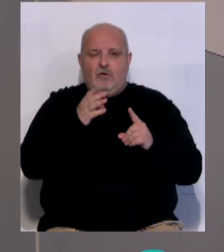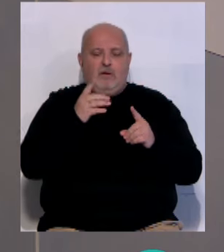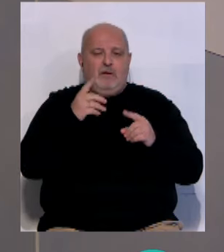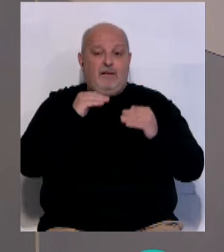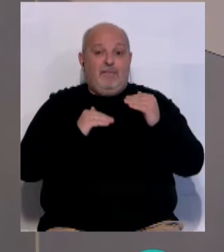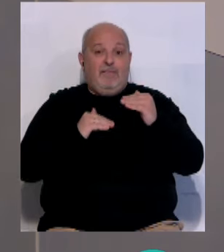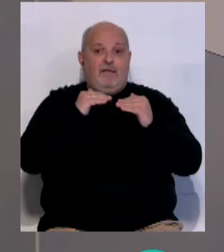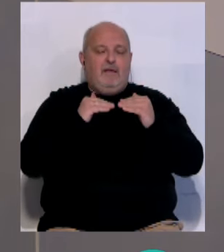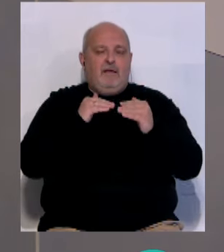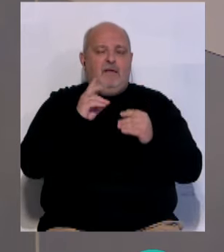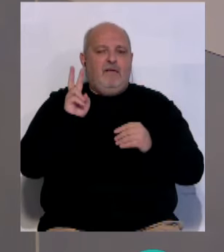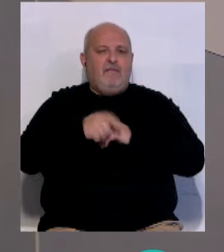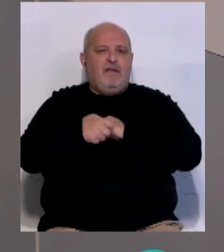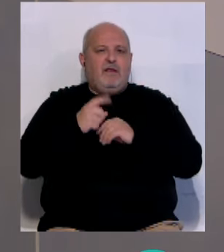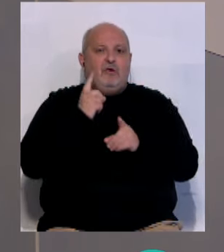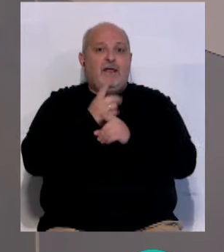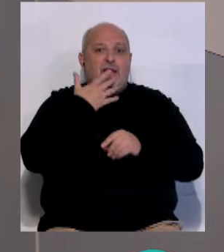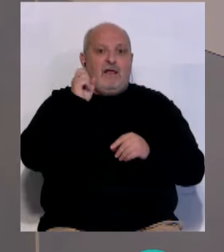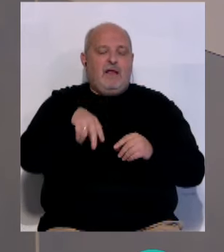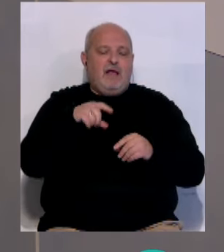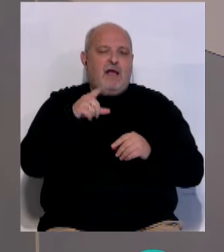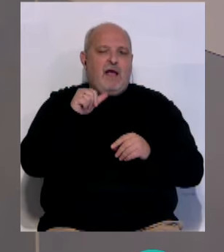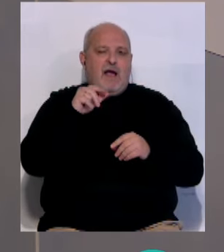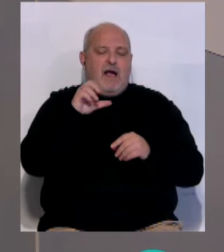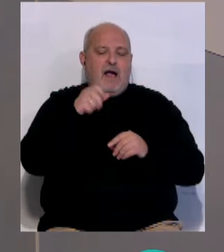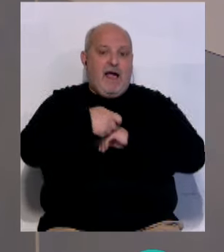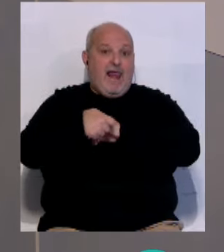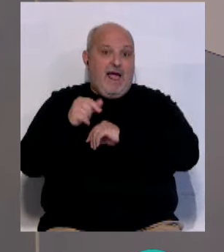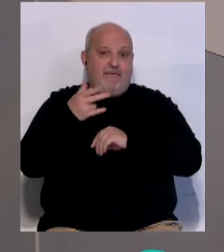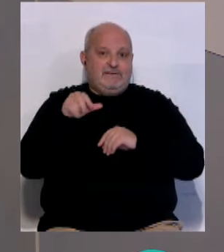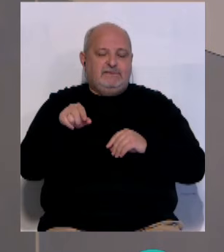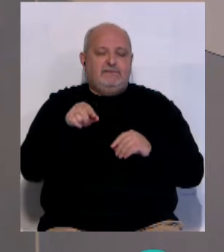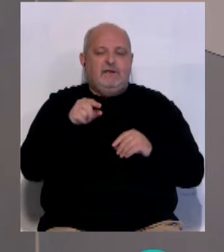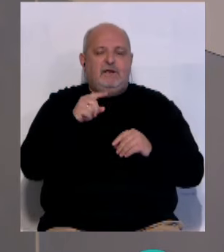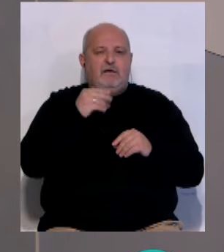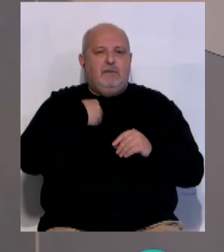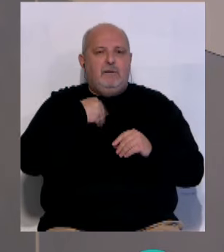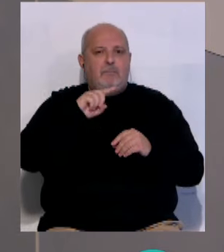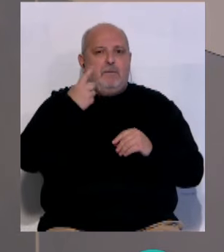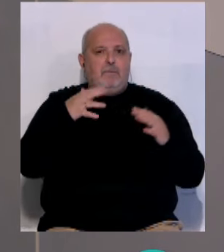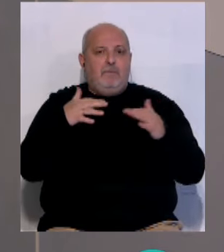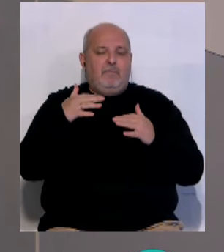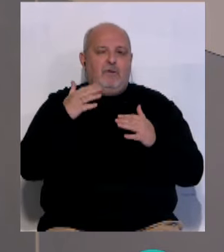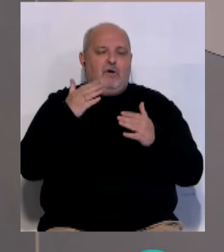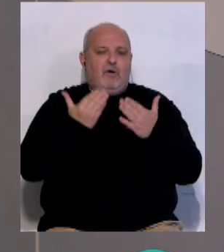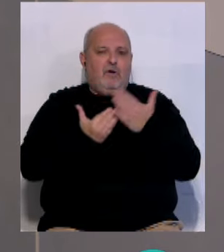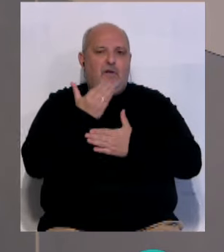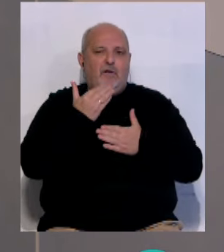descenso en victoria frente al deportivo a la vez será el primer partido de la jornada el viernes